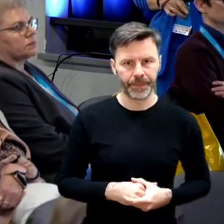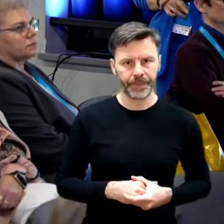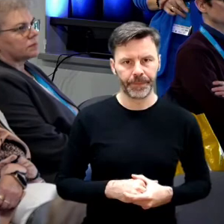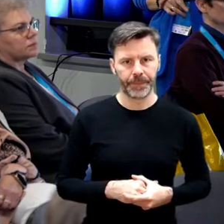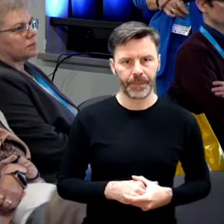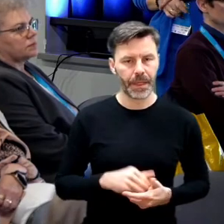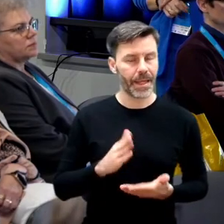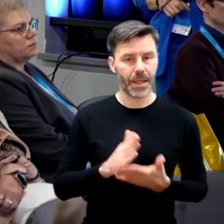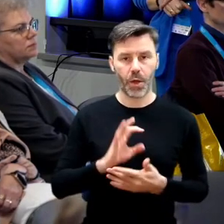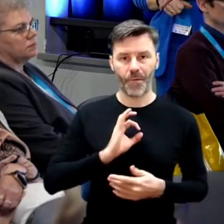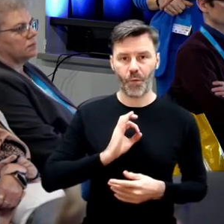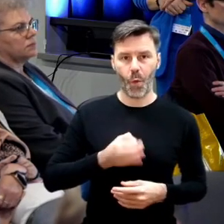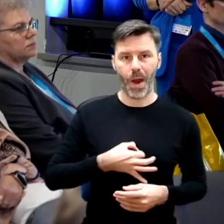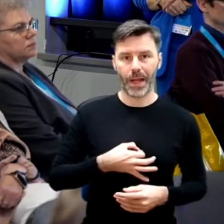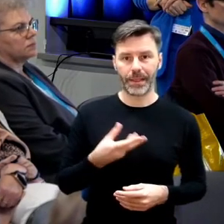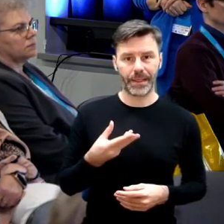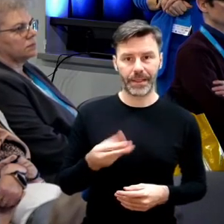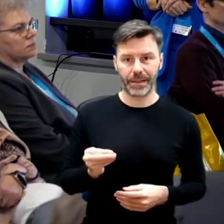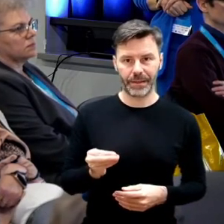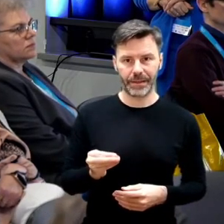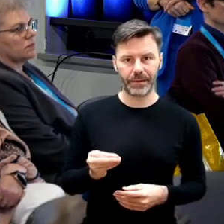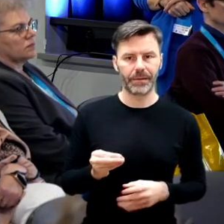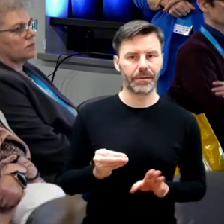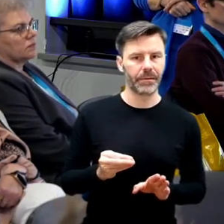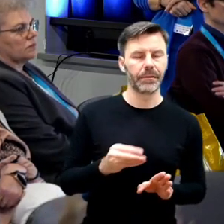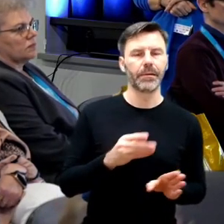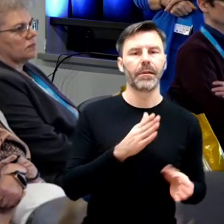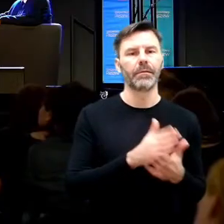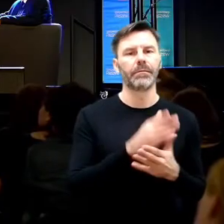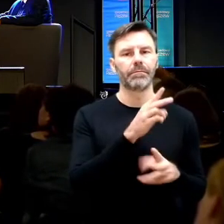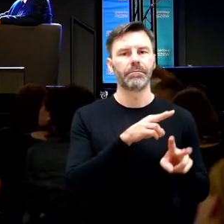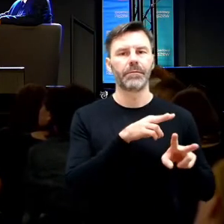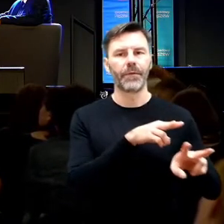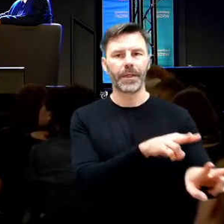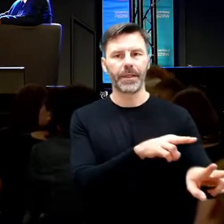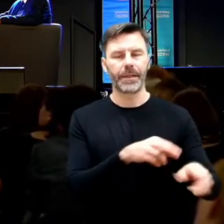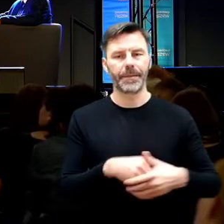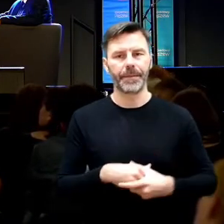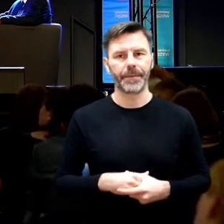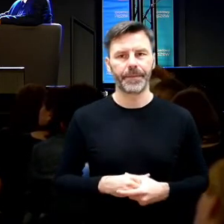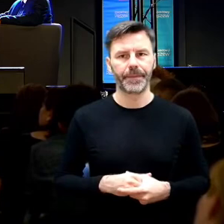i też komunalnym i właśnie zapewnić być może polepszenie sytuacji